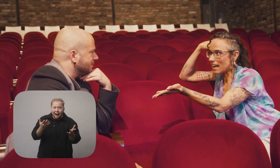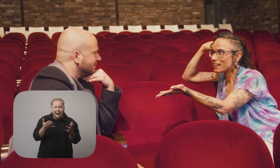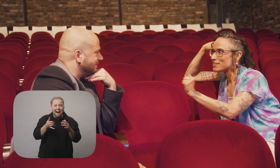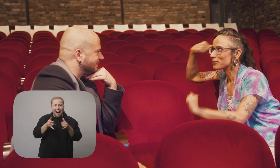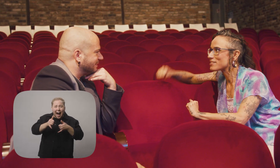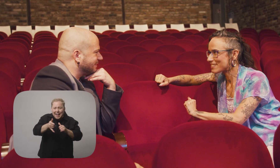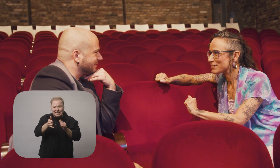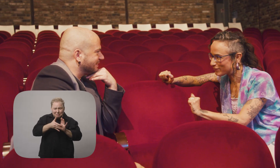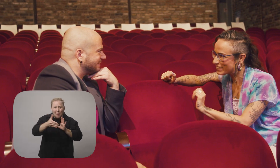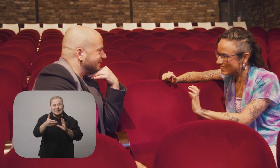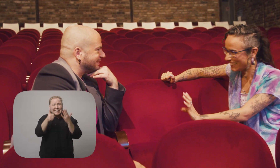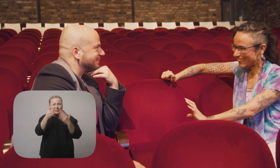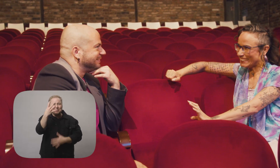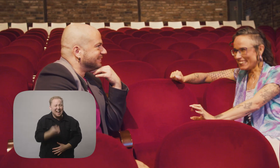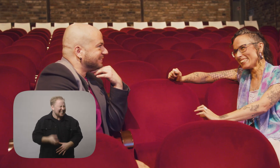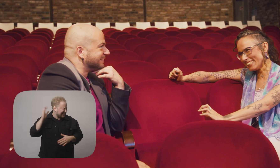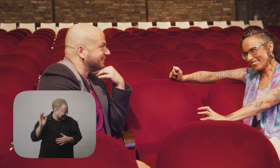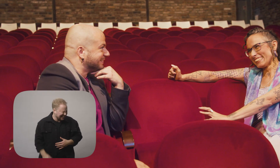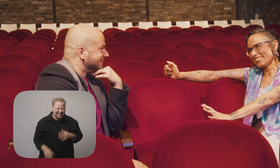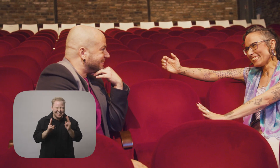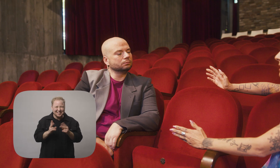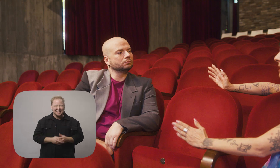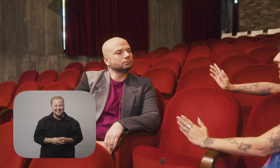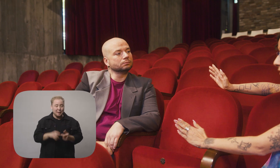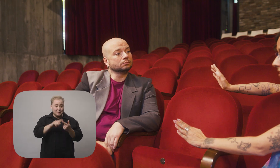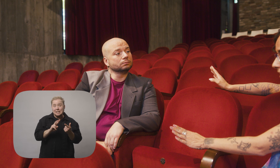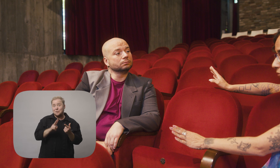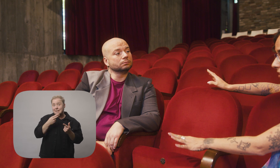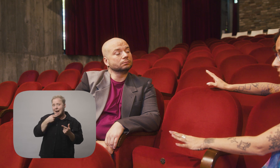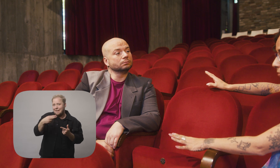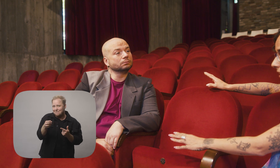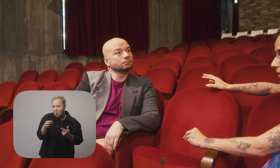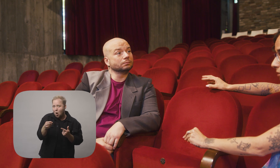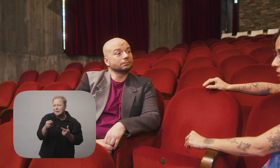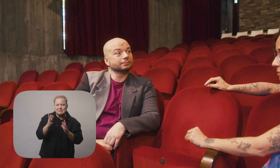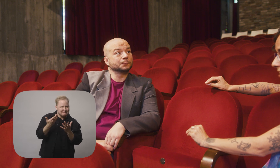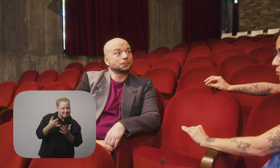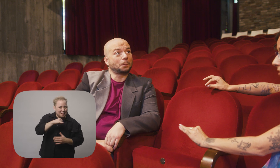High Heels in Größe 46! Die zweite Antwort, die ich dabei habe und ich bin sehr gespannt